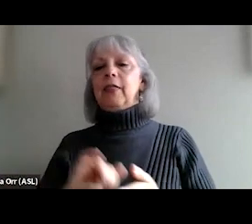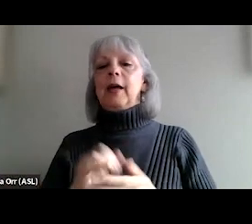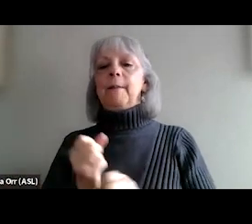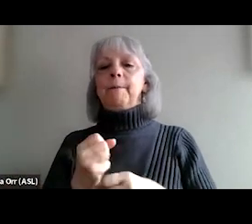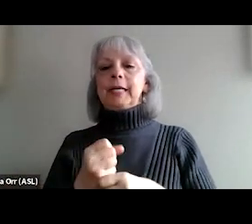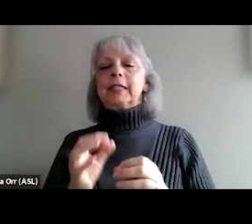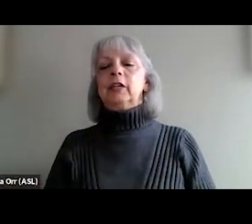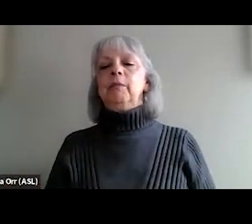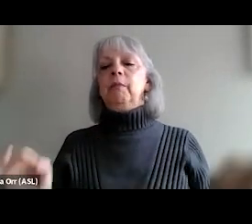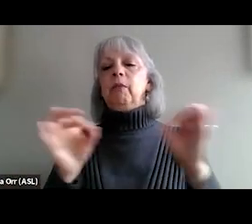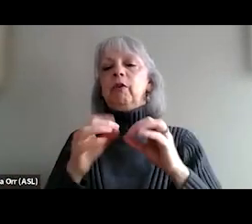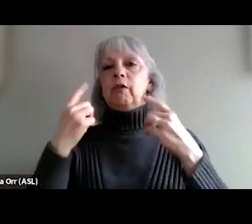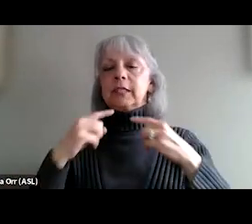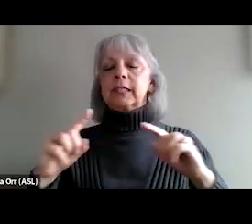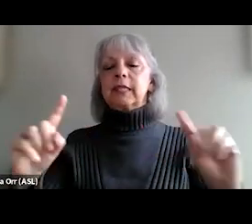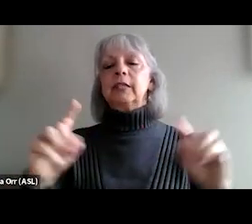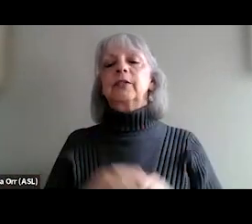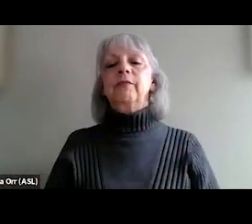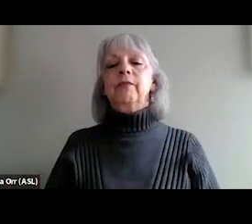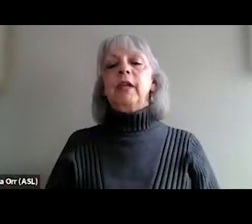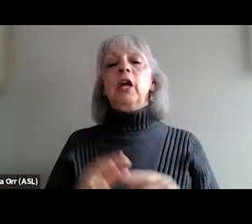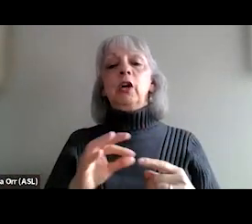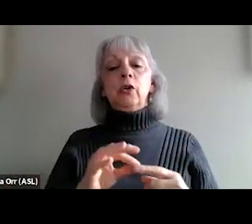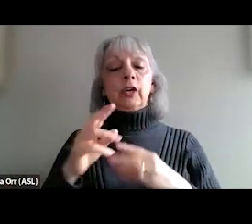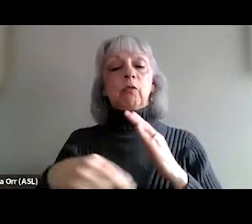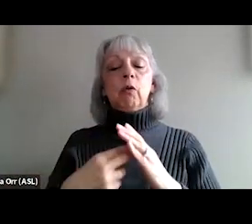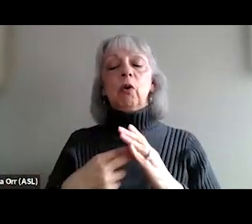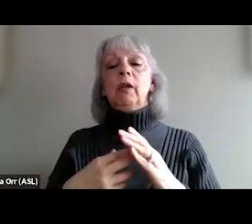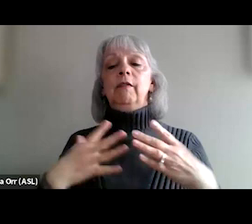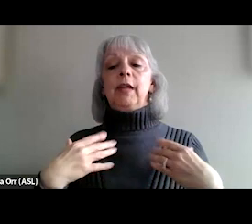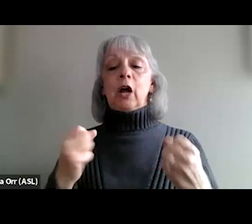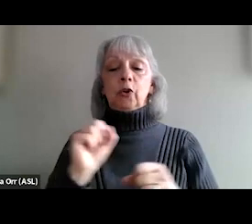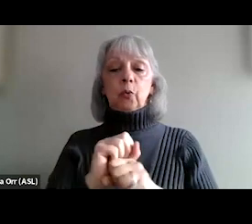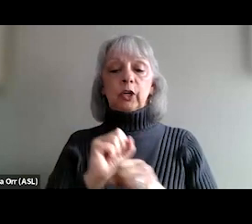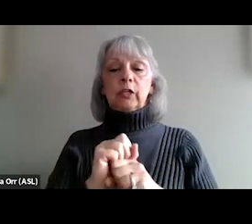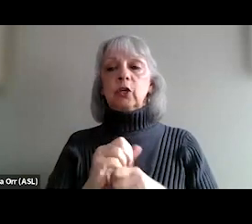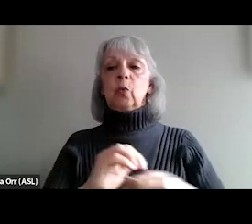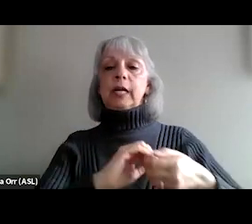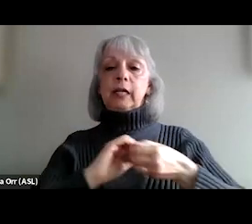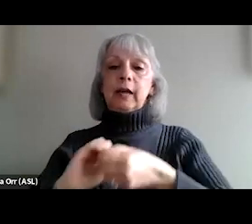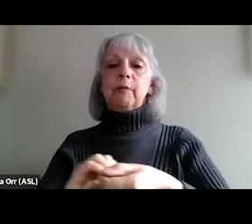Con el papel único de los trabajadores de salud comunitarios, podemos comunicarnos y colaborar con organizaciones como las autoridades locales de vivienda